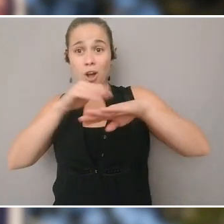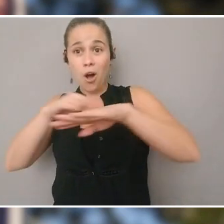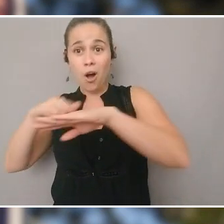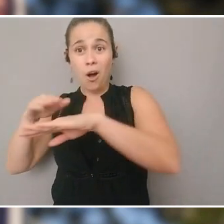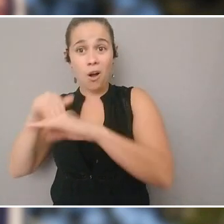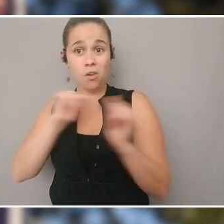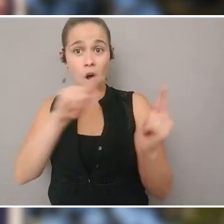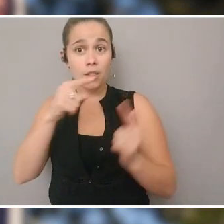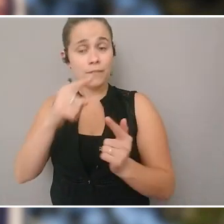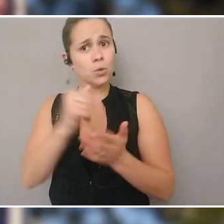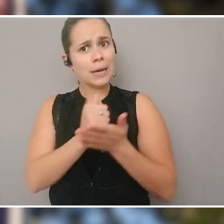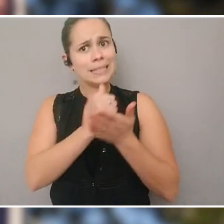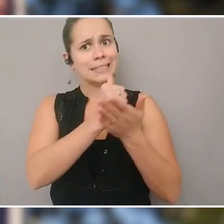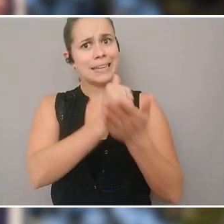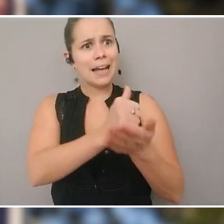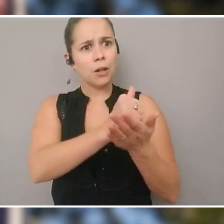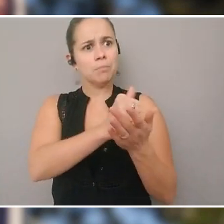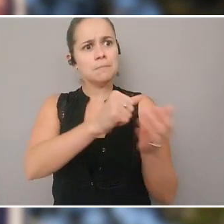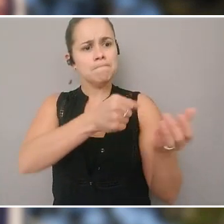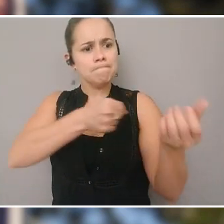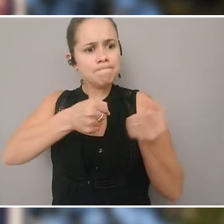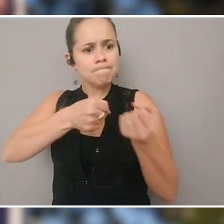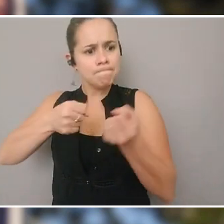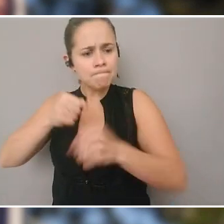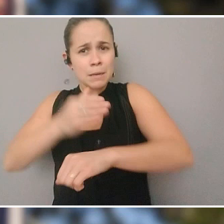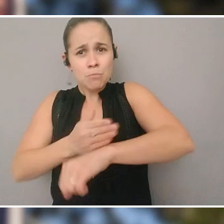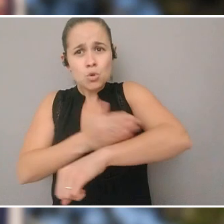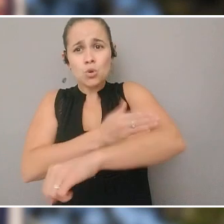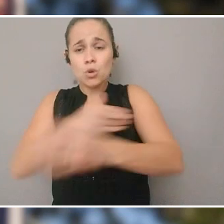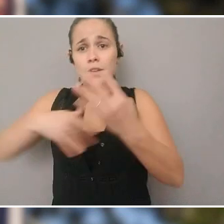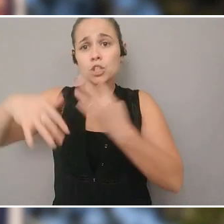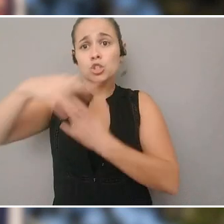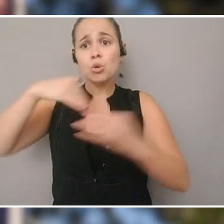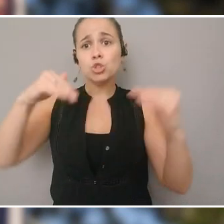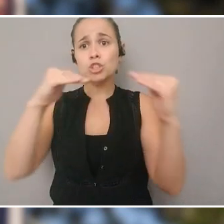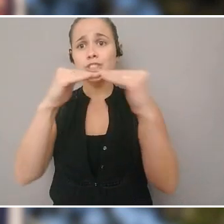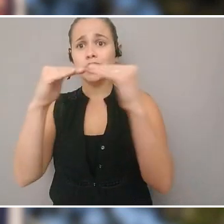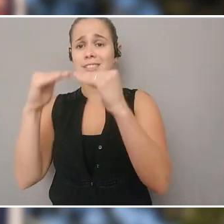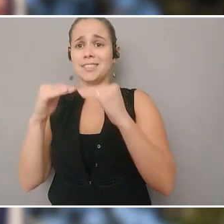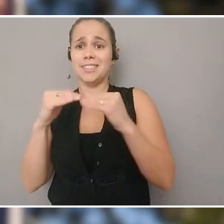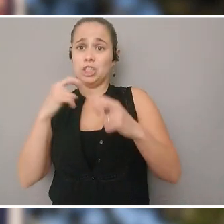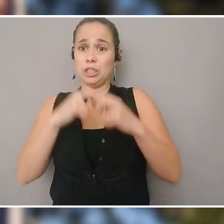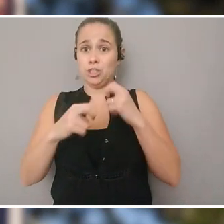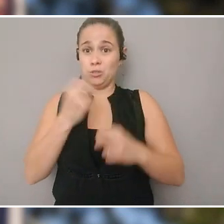aguja en temas de justicia social. la justicia